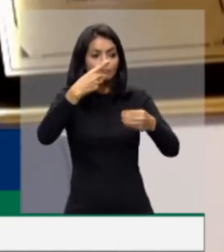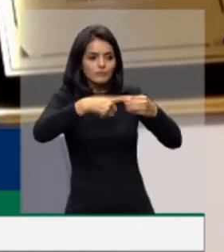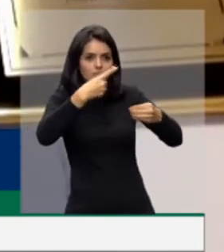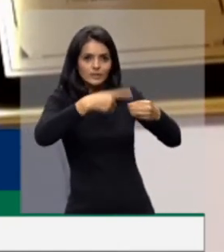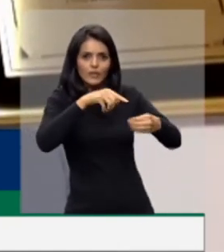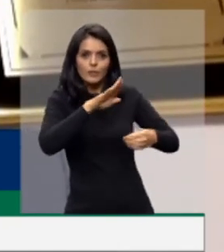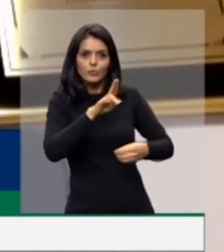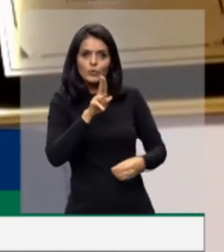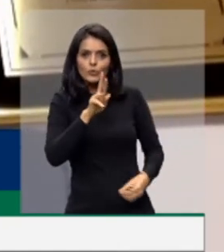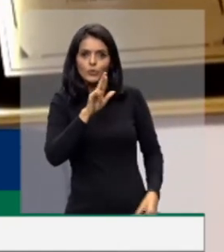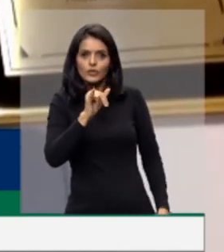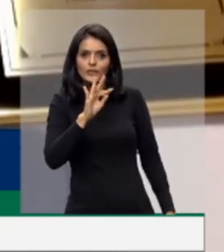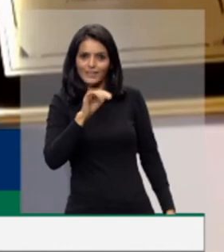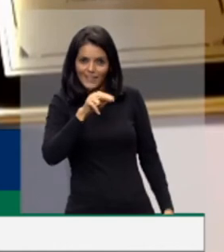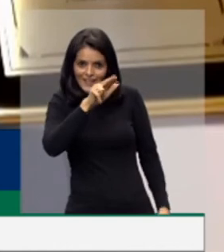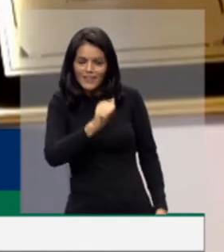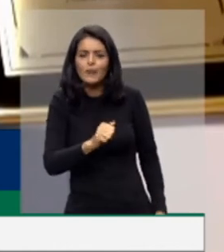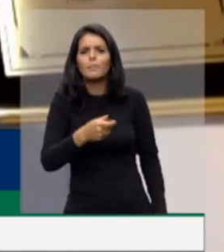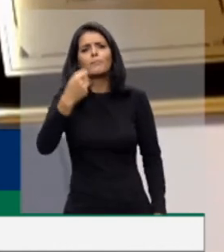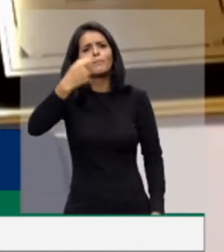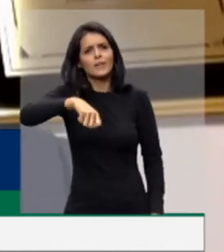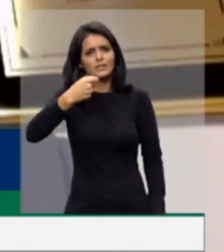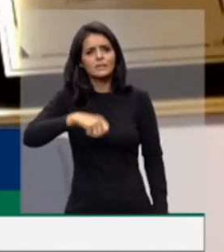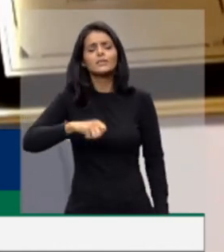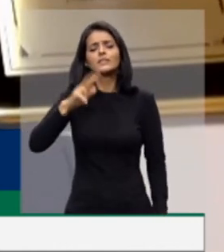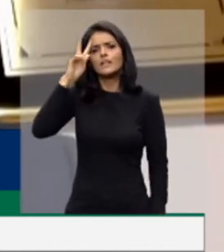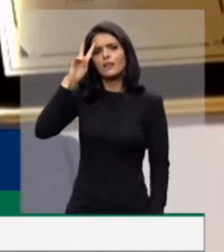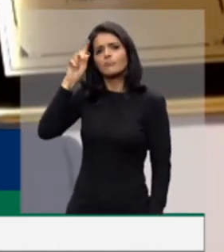CIDADE QUE FICA HÁ QUASE 550 QUILÔMETROS EU COMO DEPUTADO FEDERAL MAIS VOTADO DA HISTÓRIA NÃO PODERIA DEIXAR